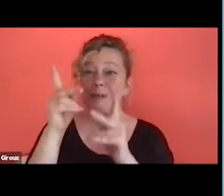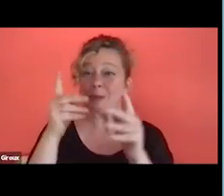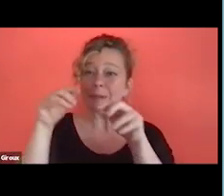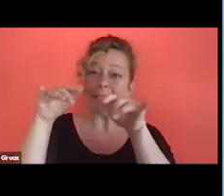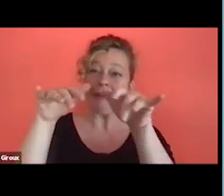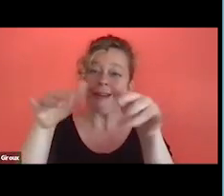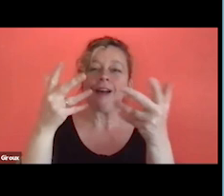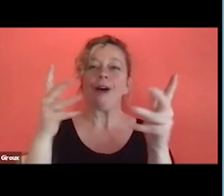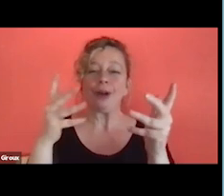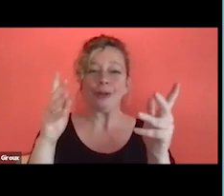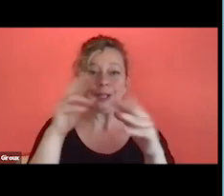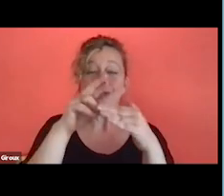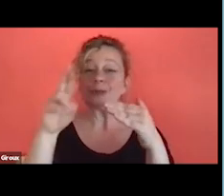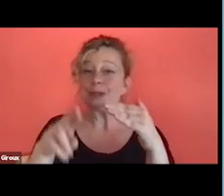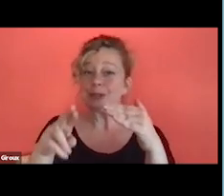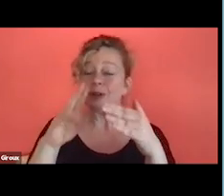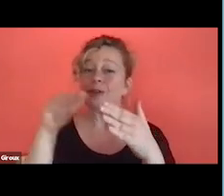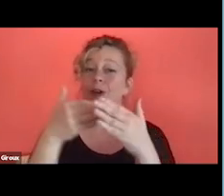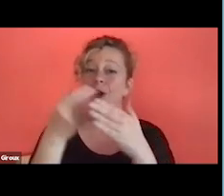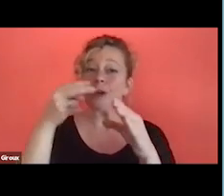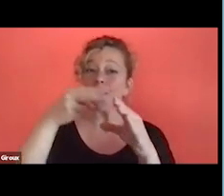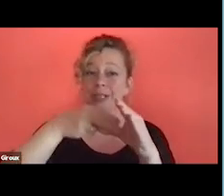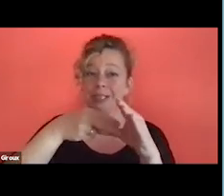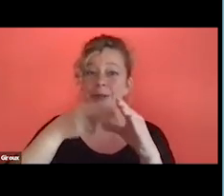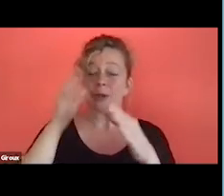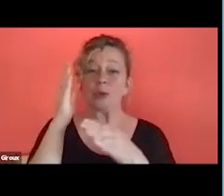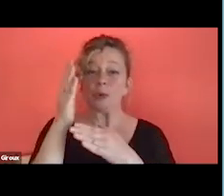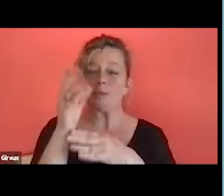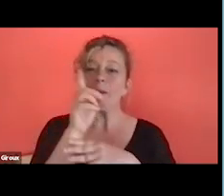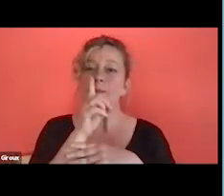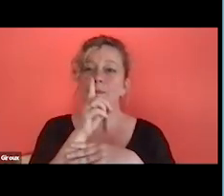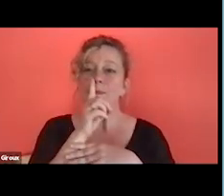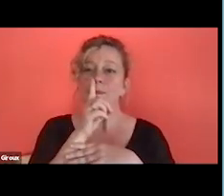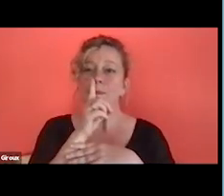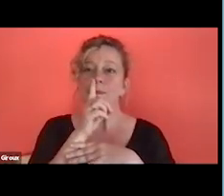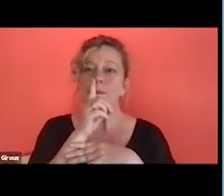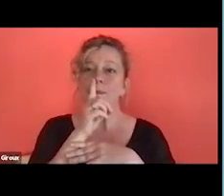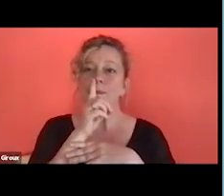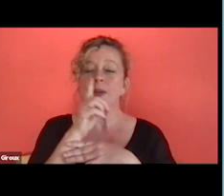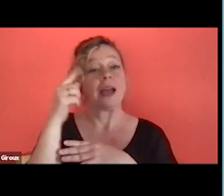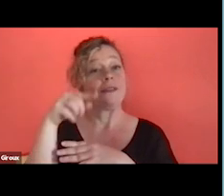Por tanto, todas las líneas de los participantes se silenciarán. Y para aquellos que no pudieron unirse